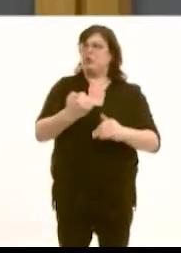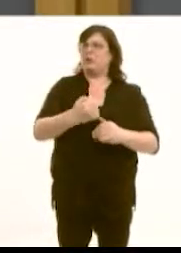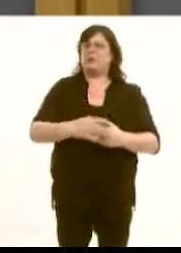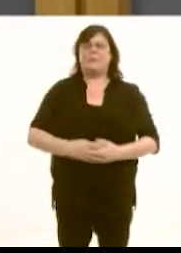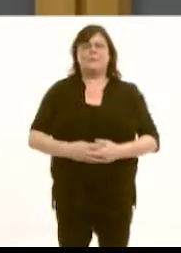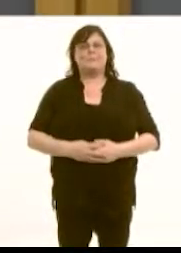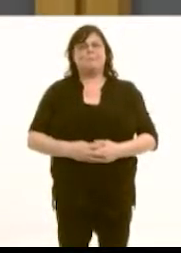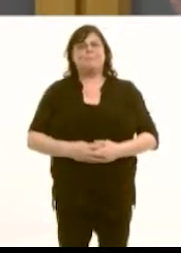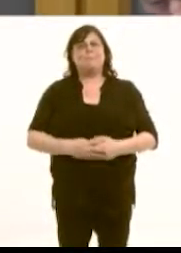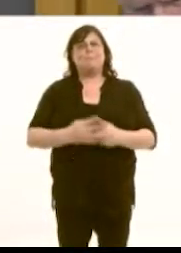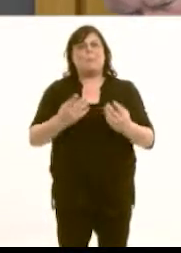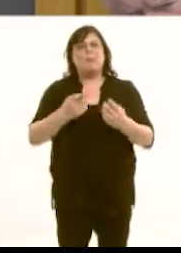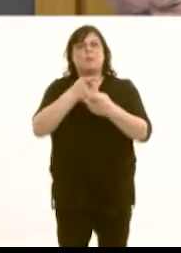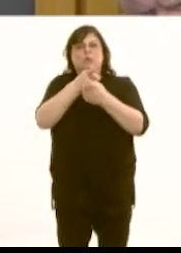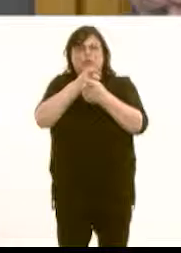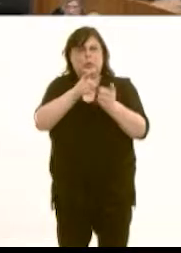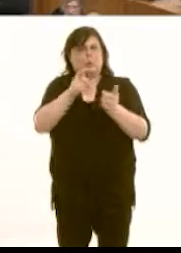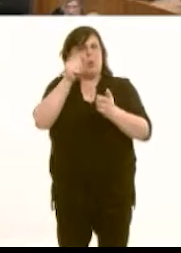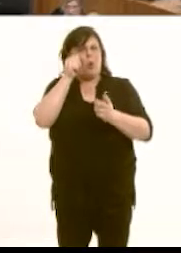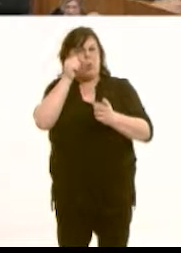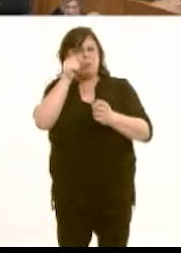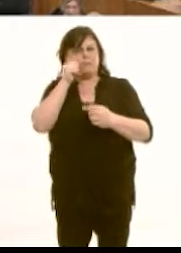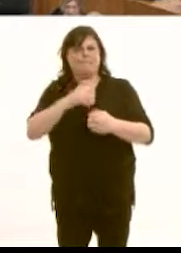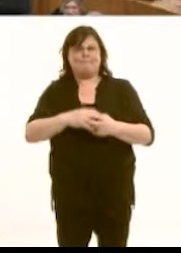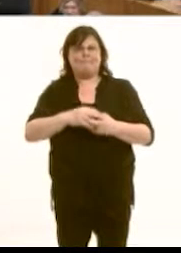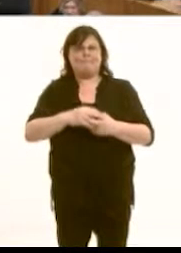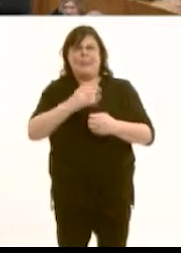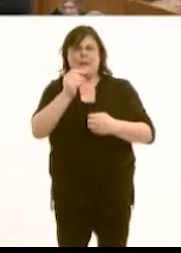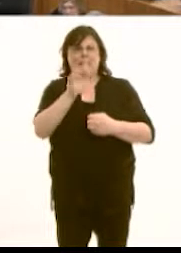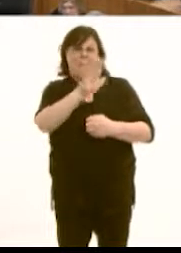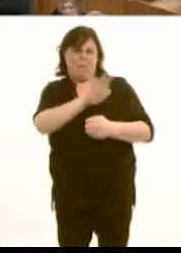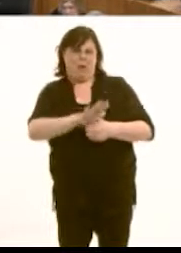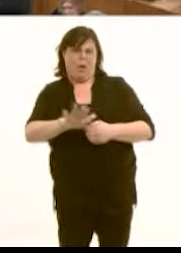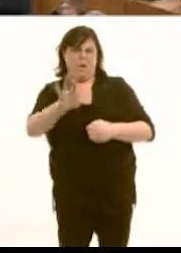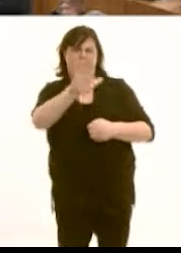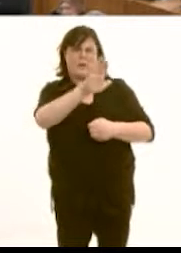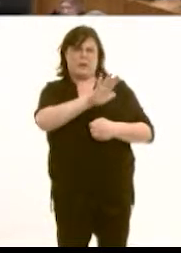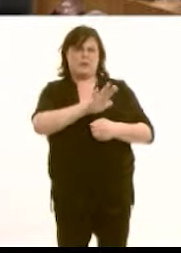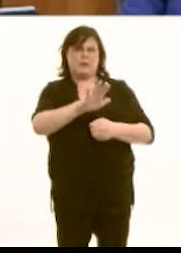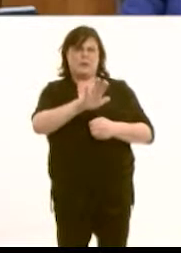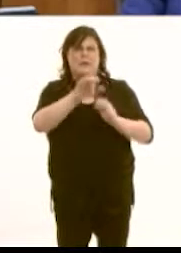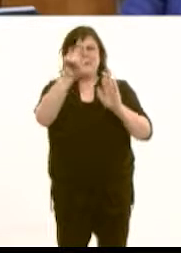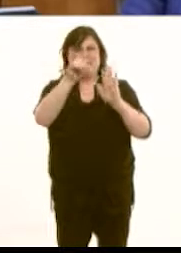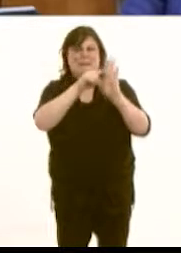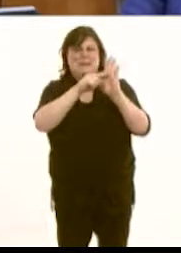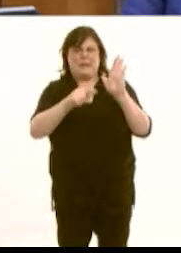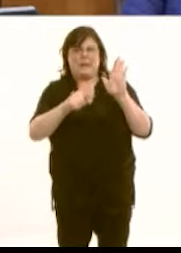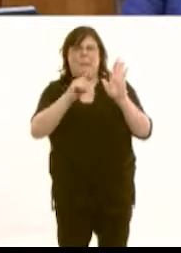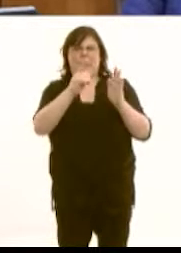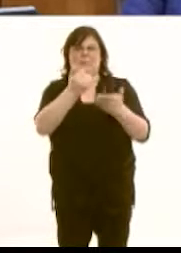oír ynys lle mae signal, ond signal gwan yw e, er gwaethaf beth y maeír ffÙn yn ei ddweud.